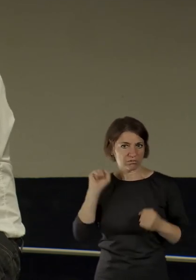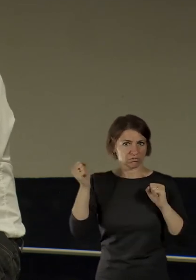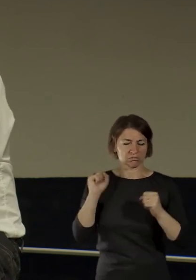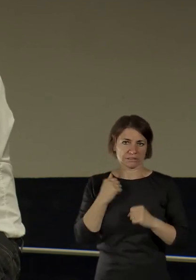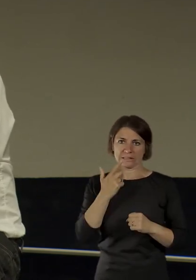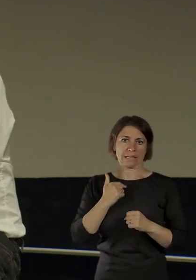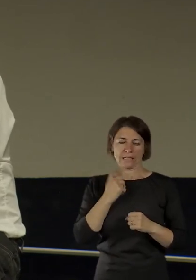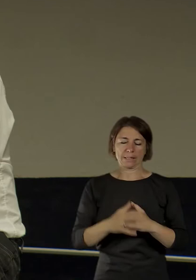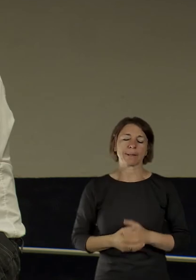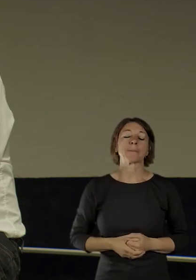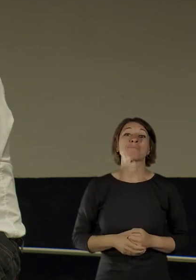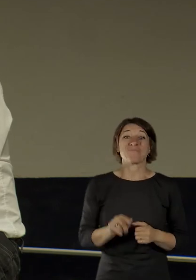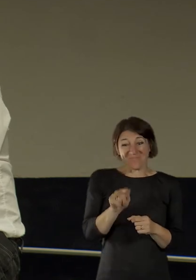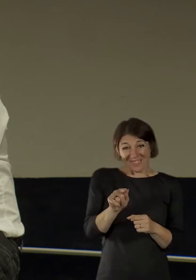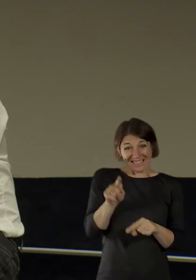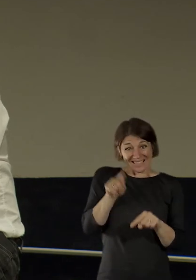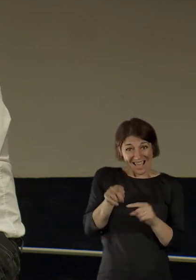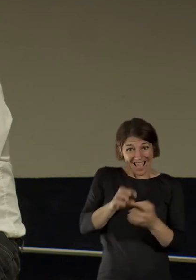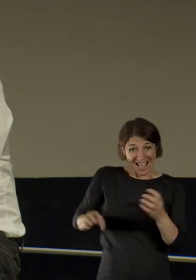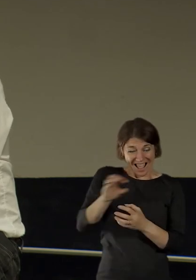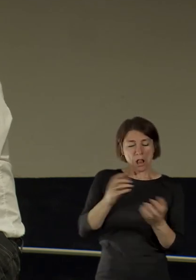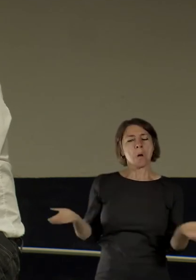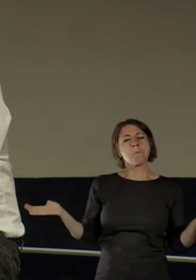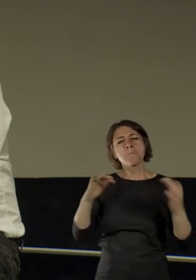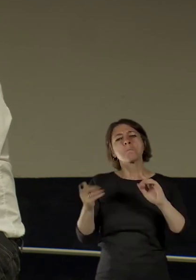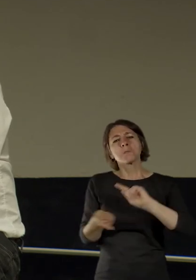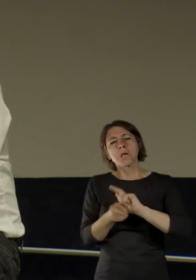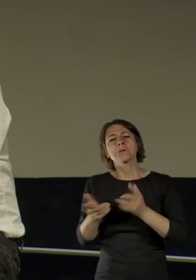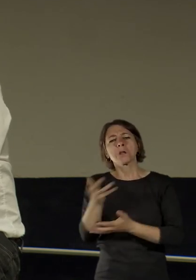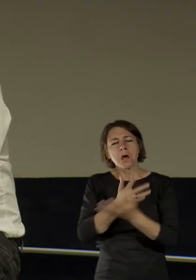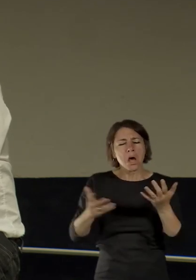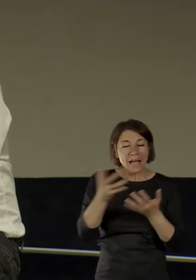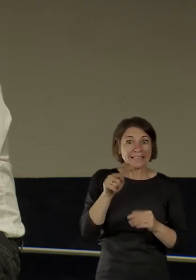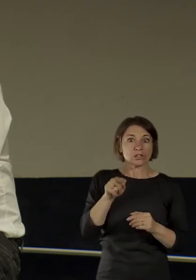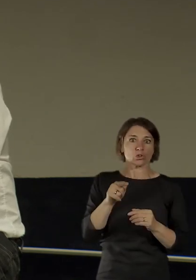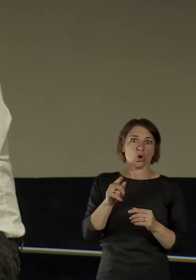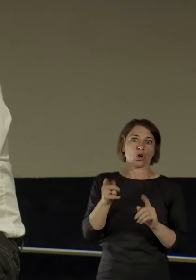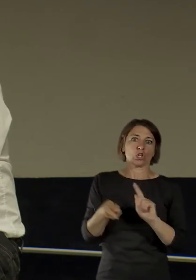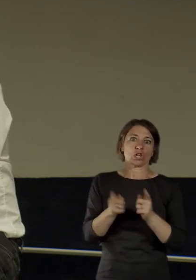v rámci toho společného projednání, protože existoval dvojí názor na to, co je tzv.